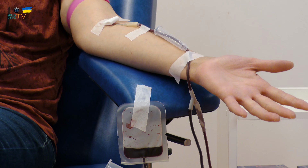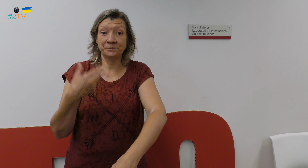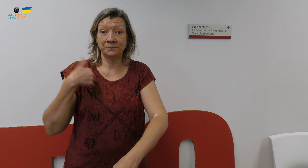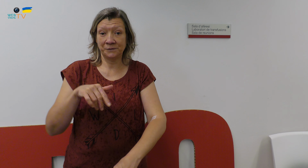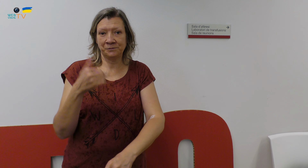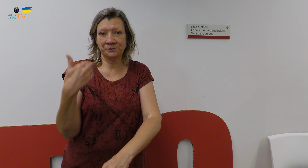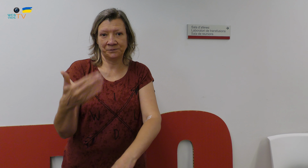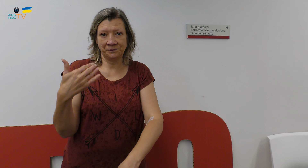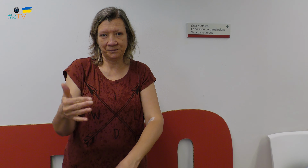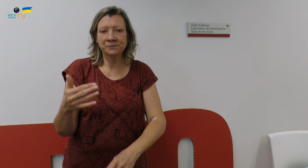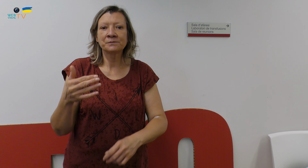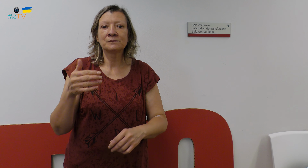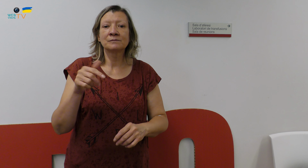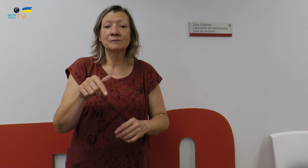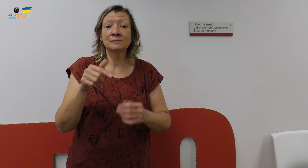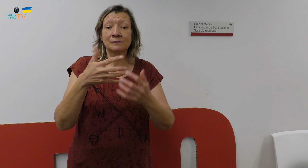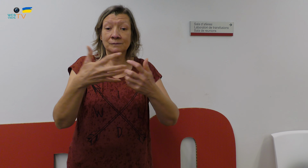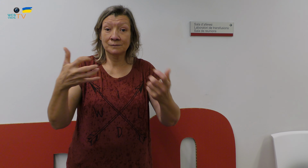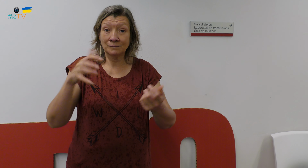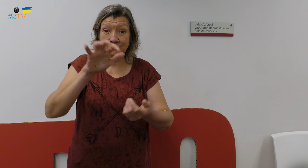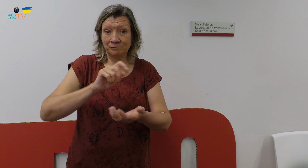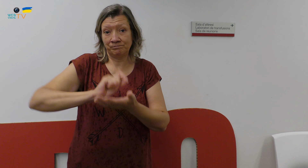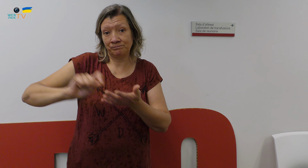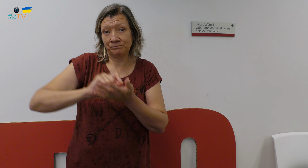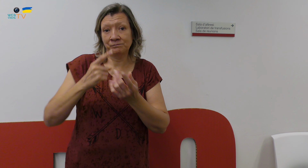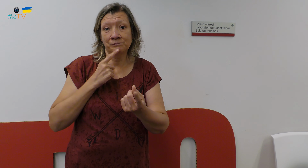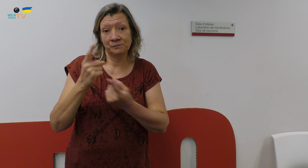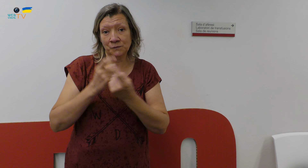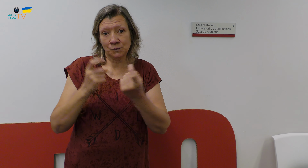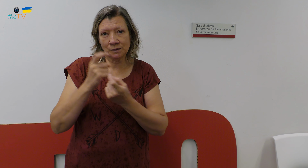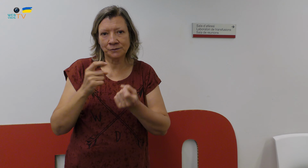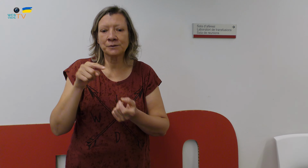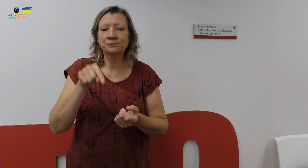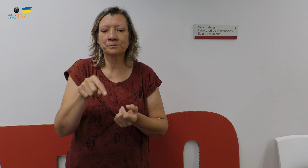Ja he donat. He omplert el formulari que m’han donat on hi havia una sèrie de preguntes